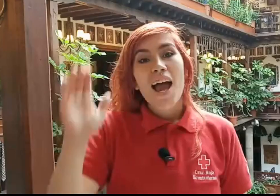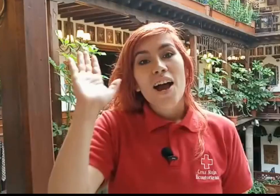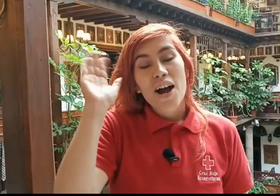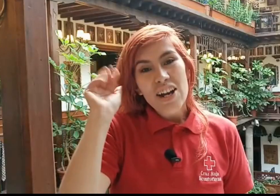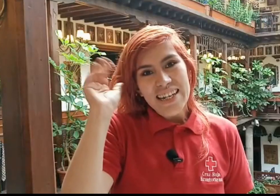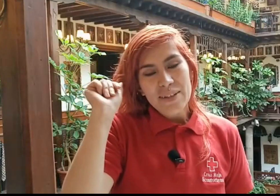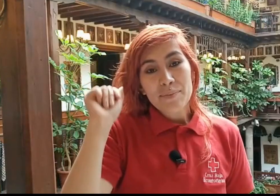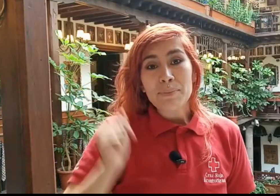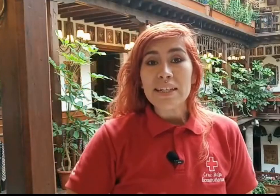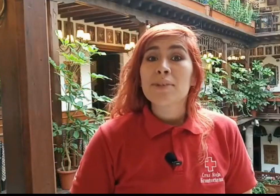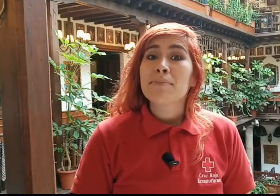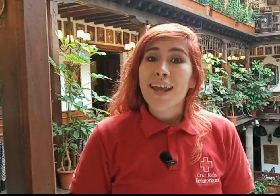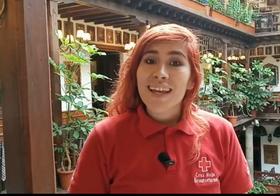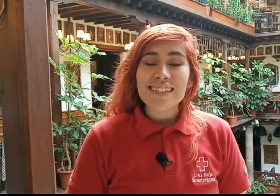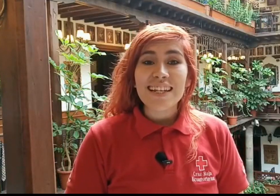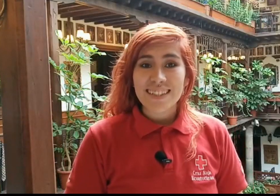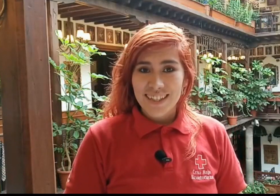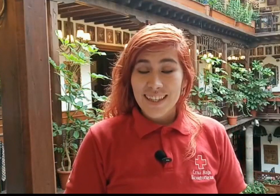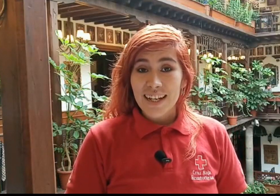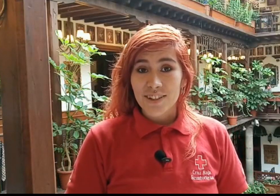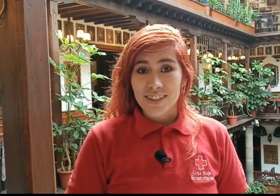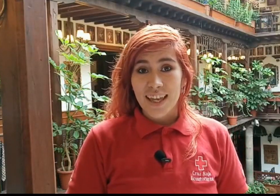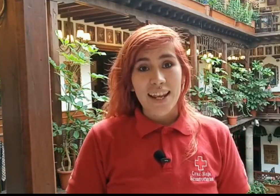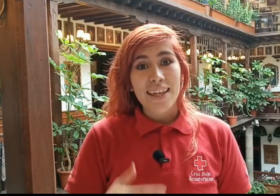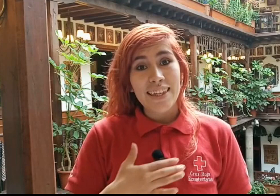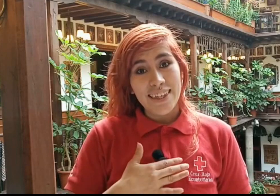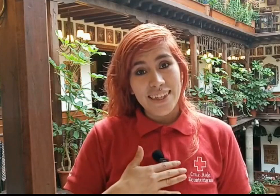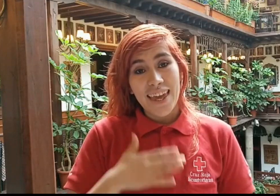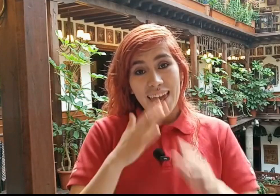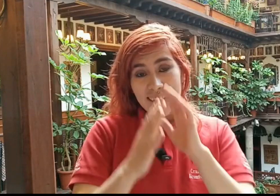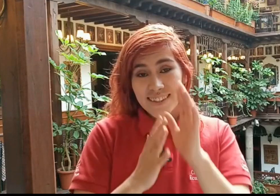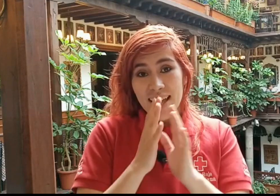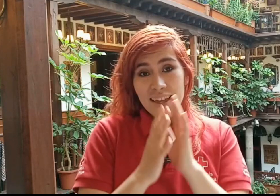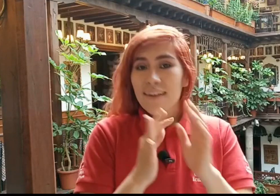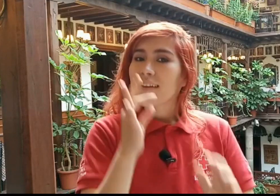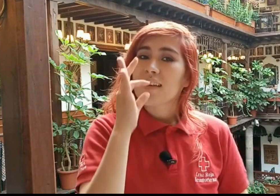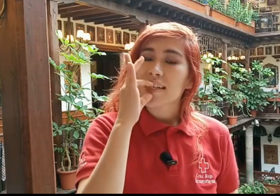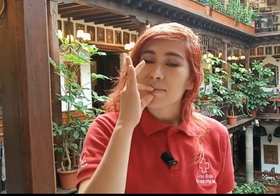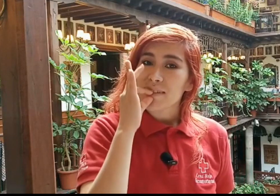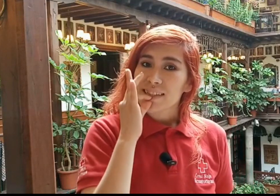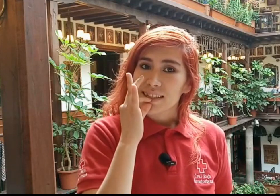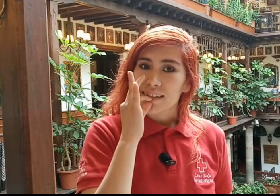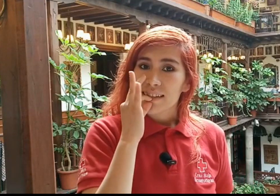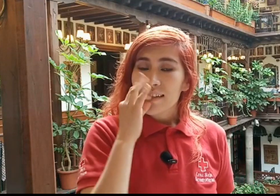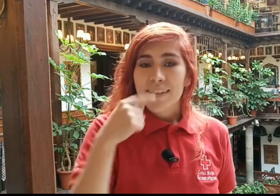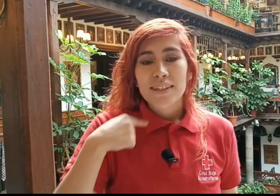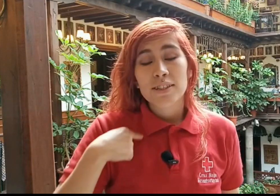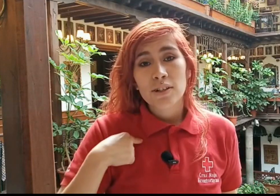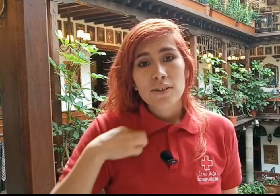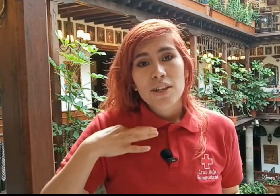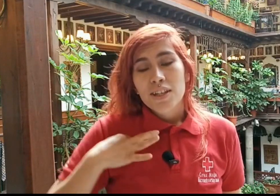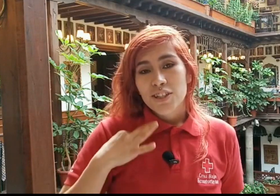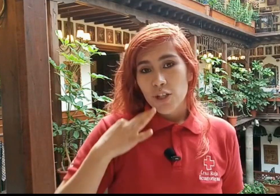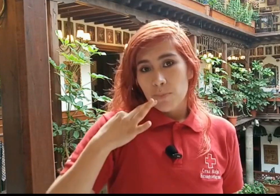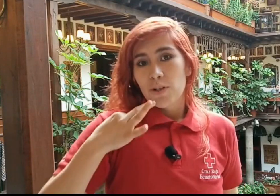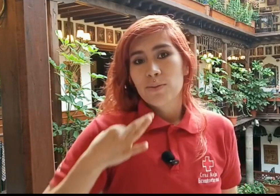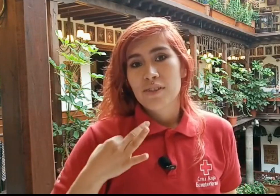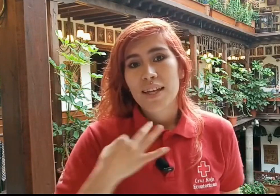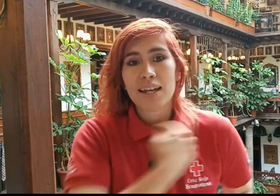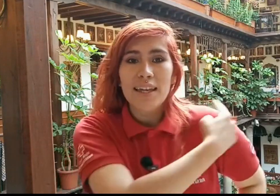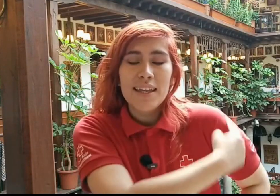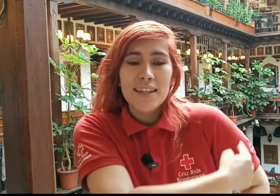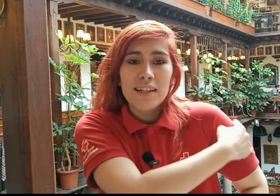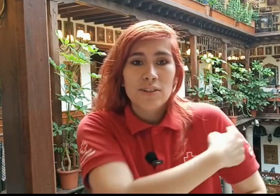hola mi nombre es lisa alcocer es mi sueño yo soy voluntaria de cruz